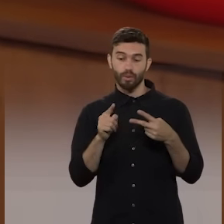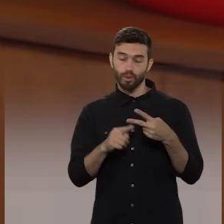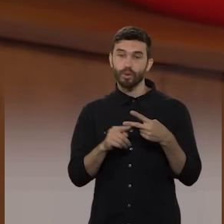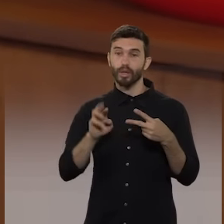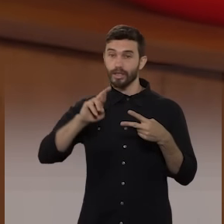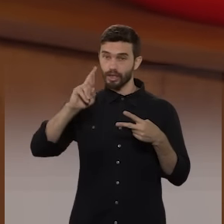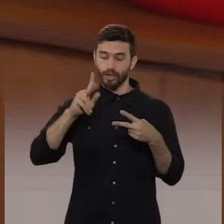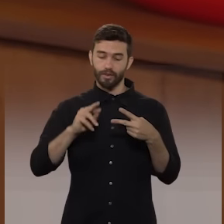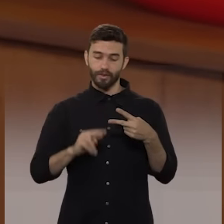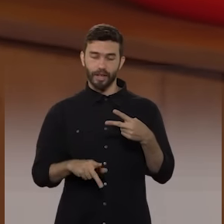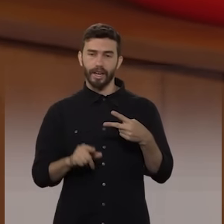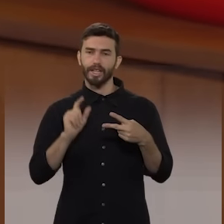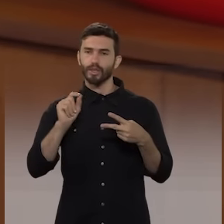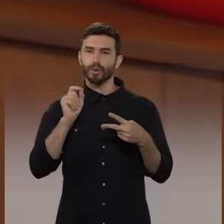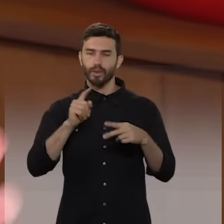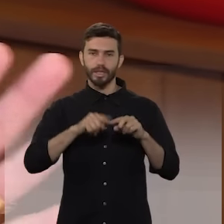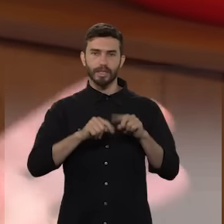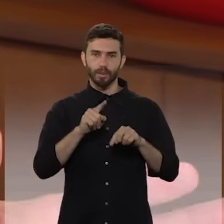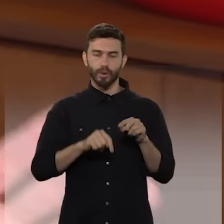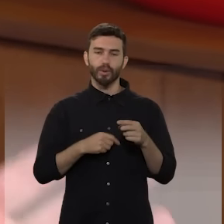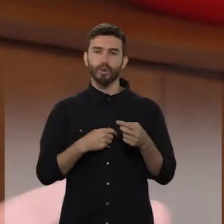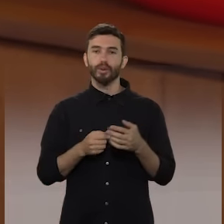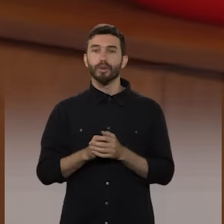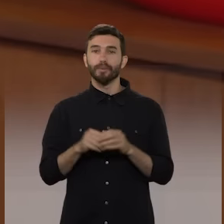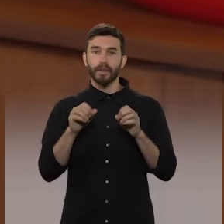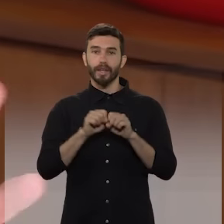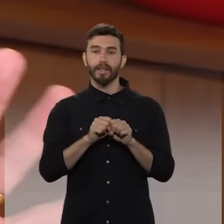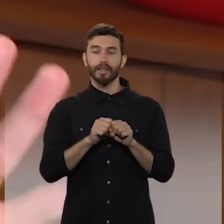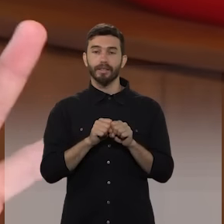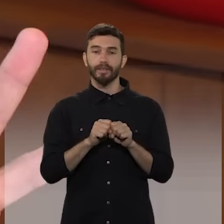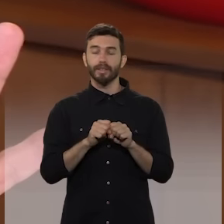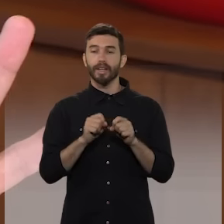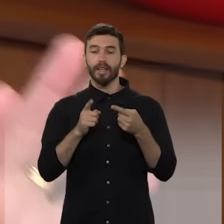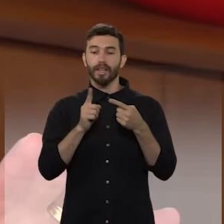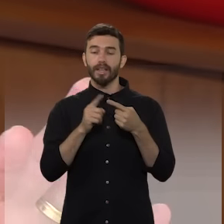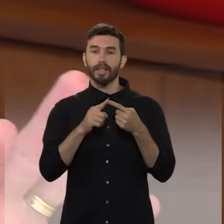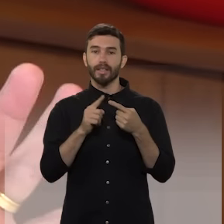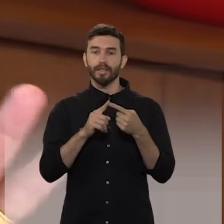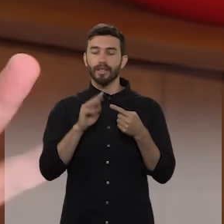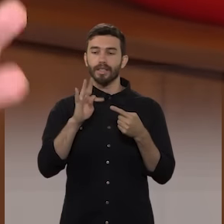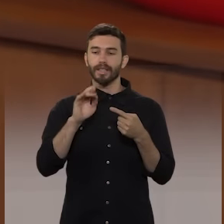linhas de produto e das duas redes de operação... falar de transmissão e de distribuição, a gente